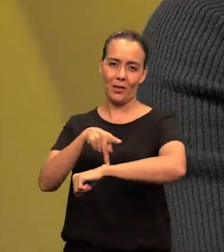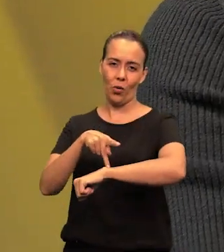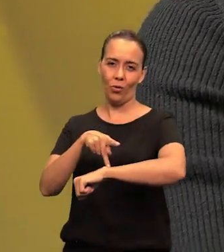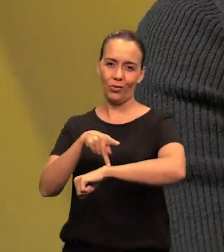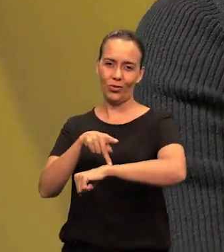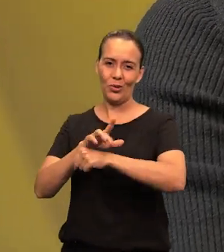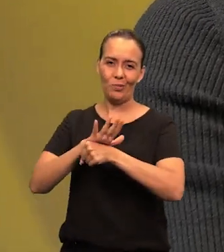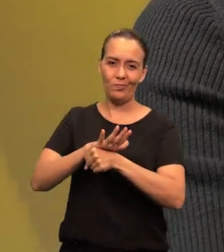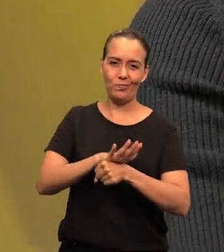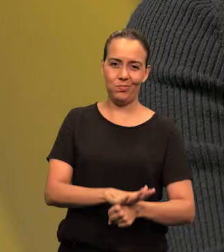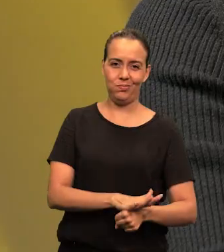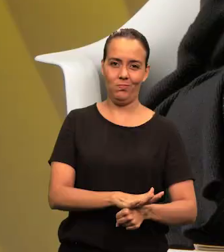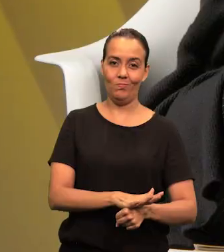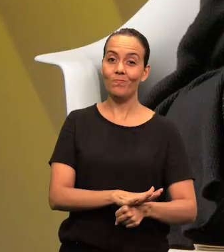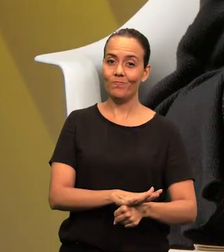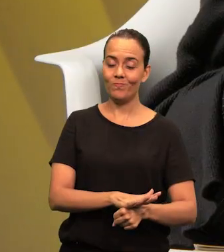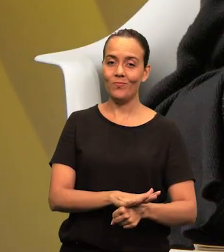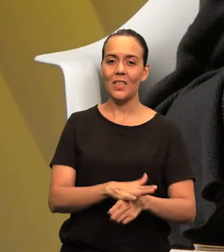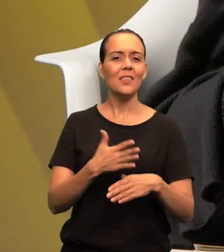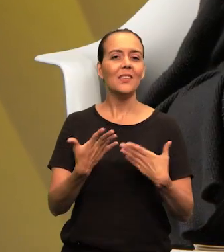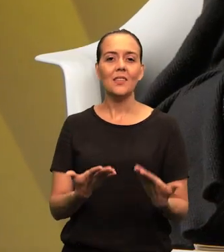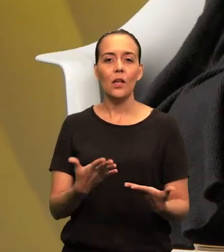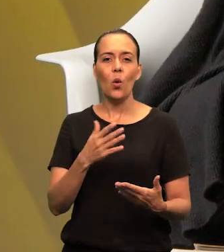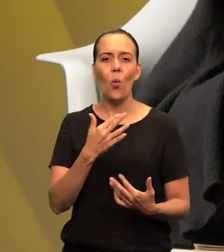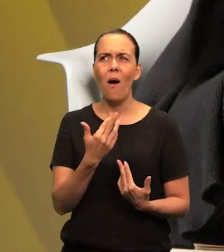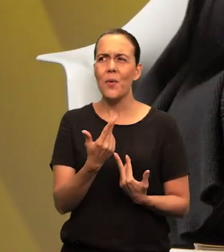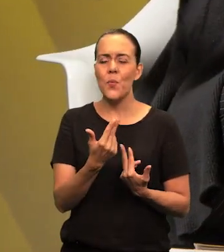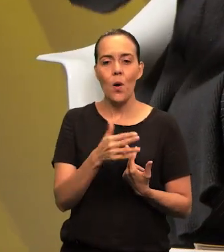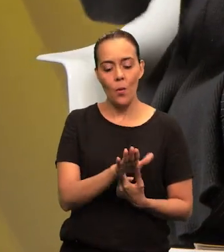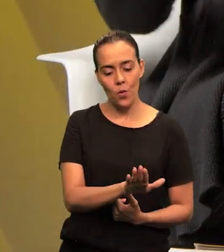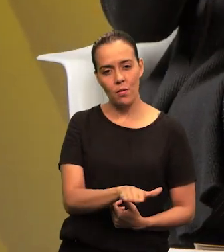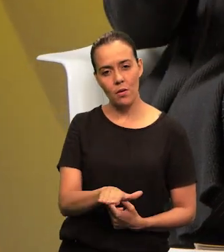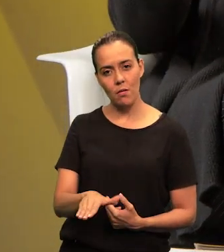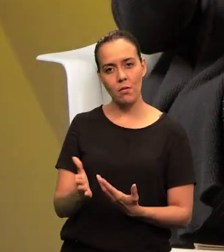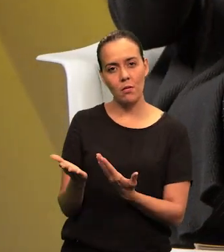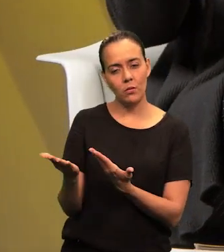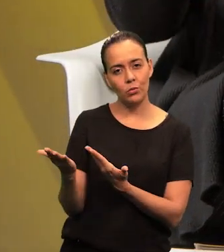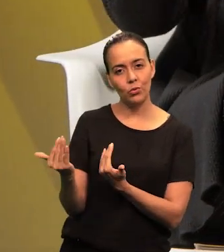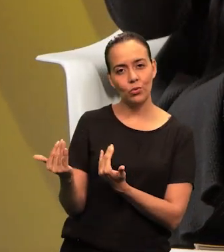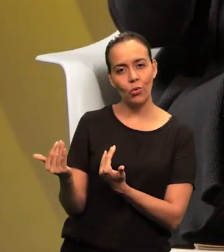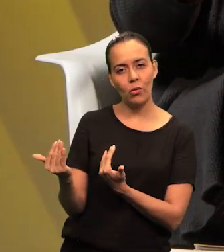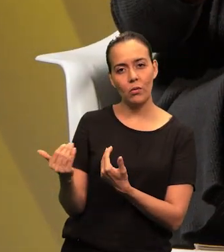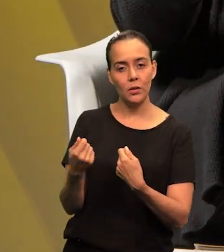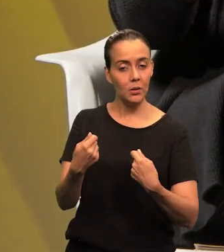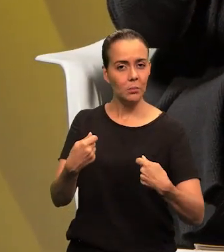submisso que a gente tem no Brasil. É como se as nossas crianças e nossos jovens,